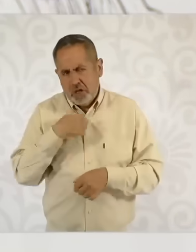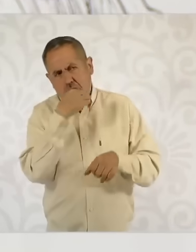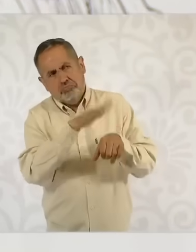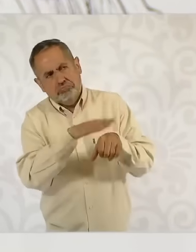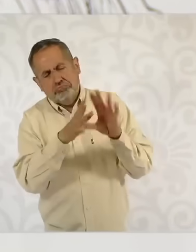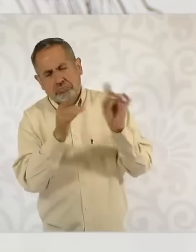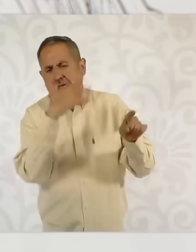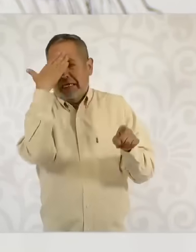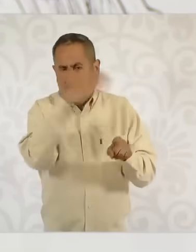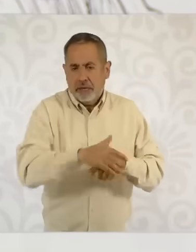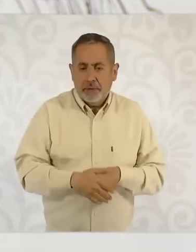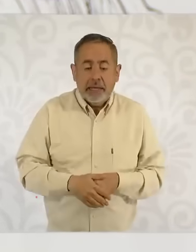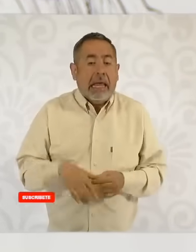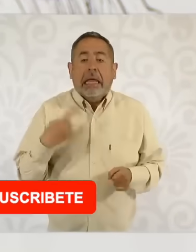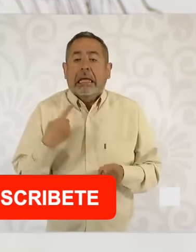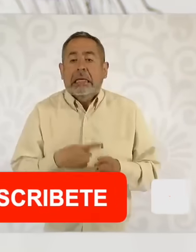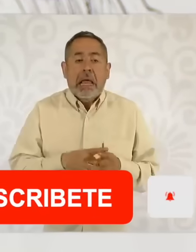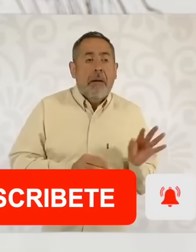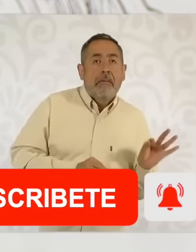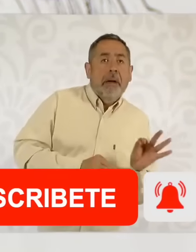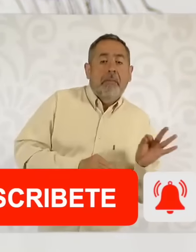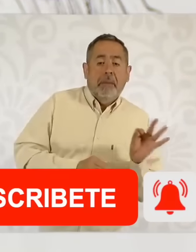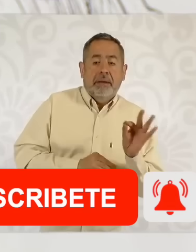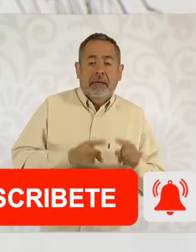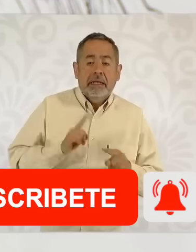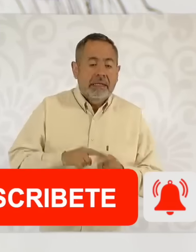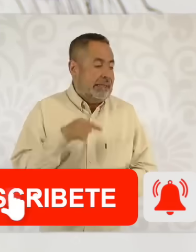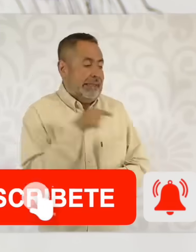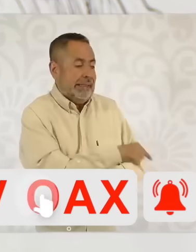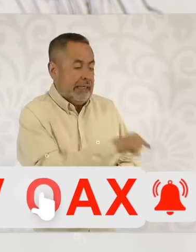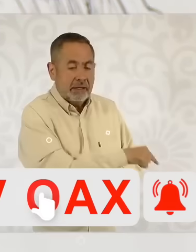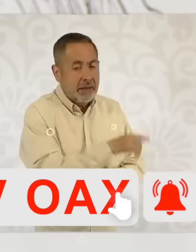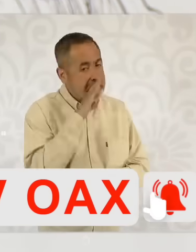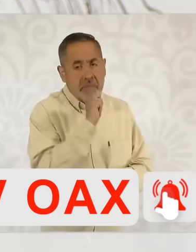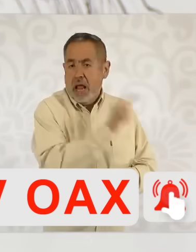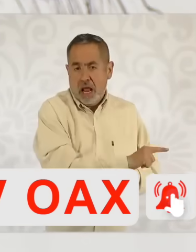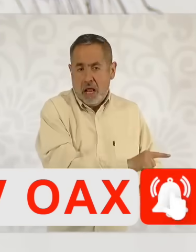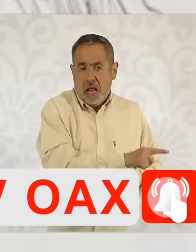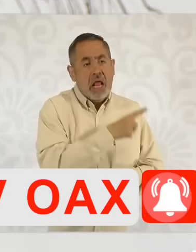y quien está mal informando pues está mal y tiene que informar adecuadamente Y